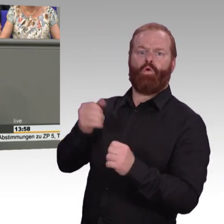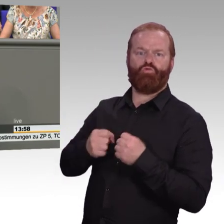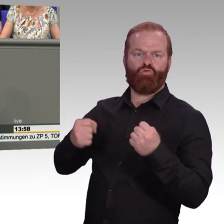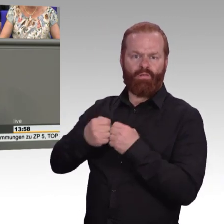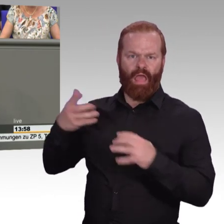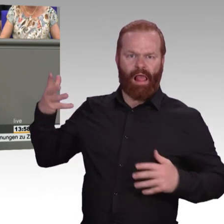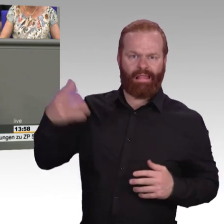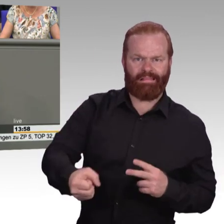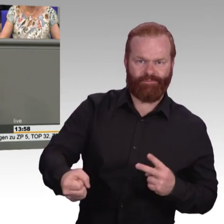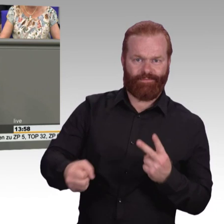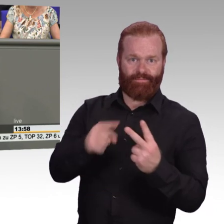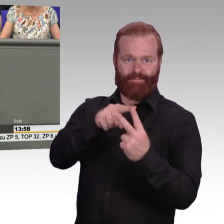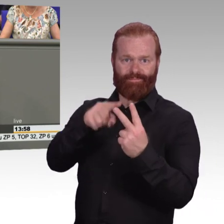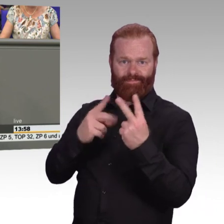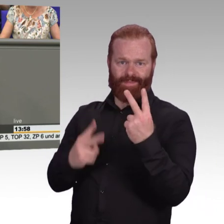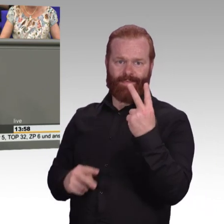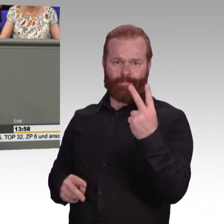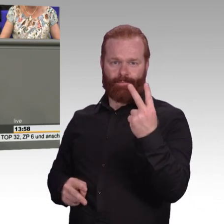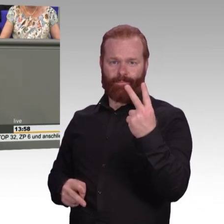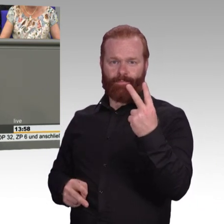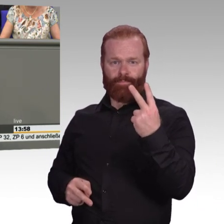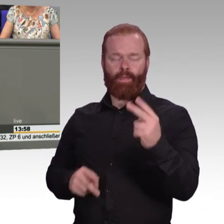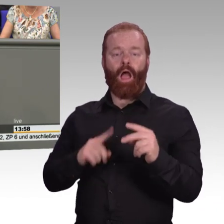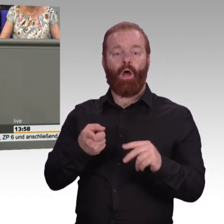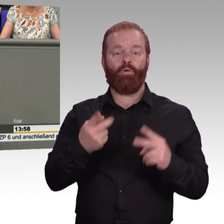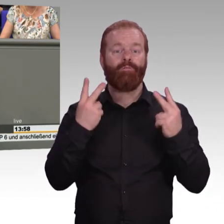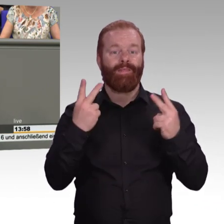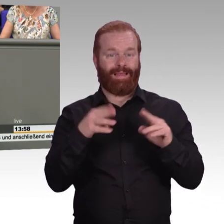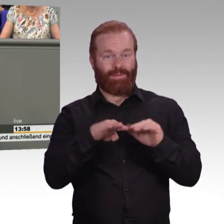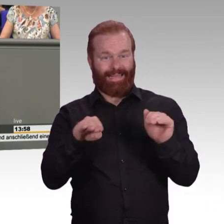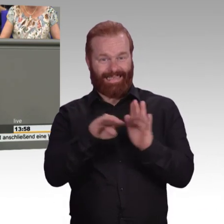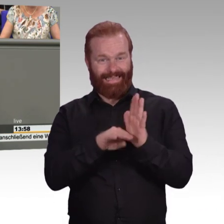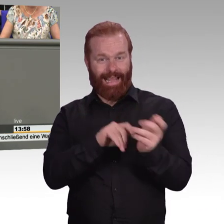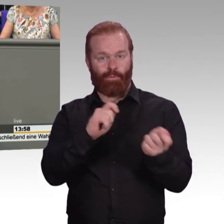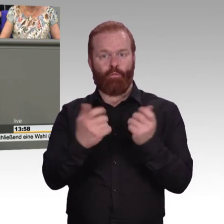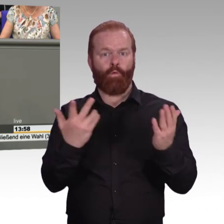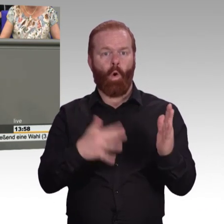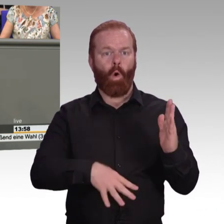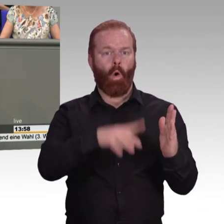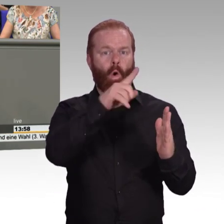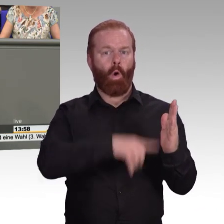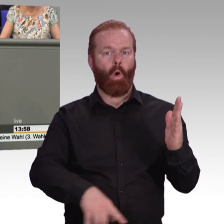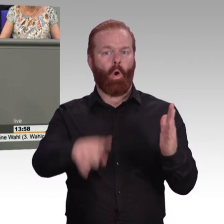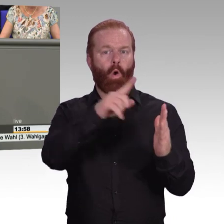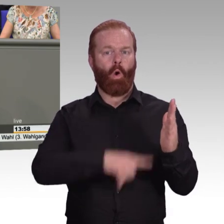Erstens aus Respekt gegenüber der Arbeit dieser Arbeitsgruppe und zum zweiten um auf diesen Ergebnis gemeinsam